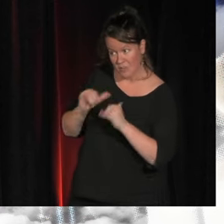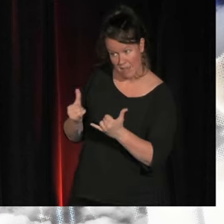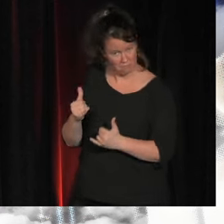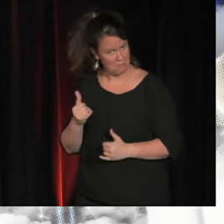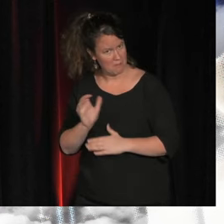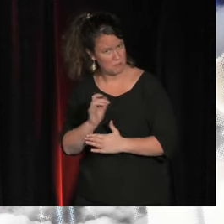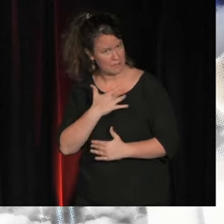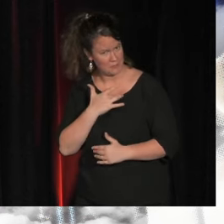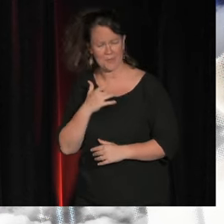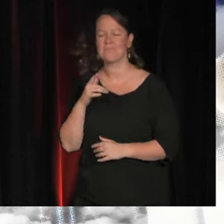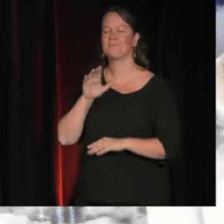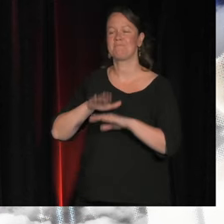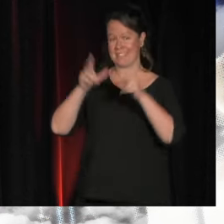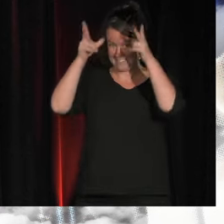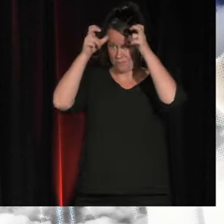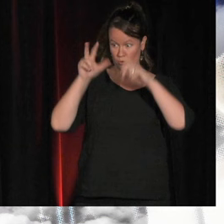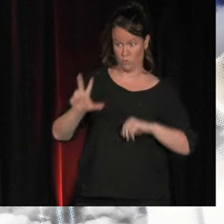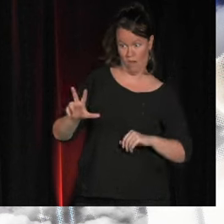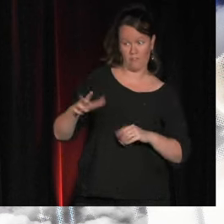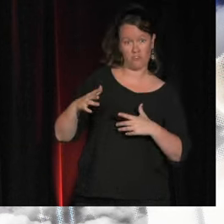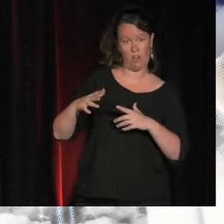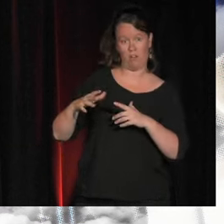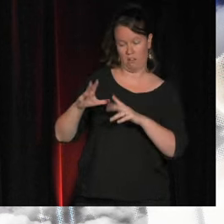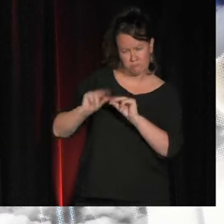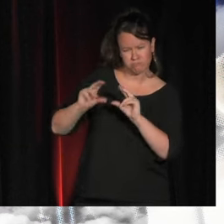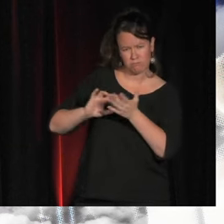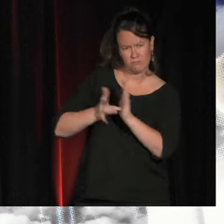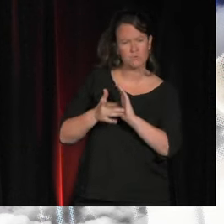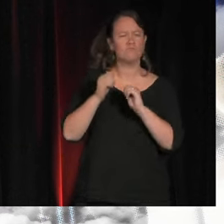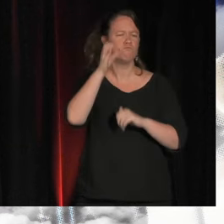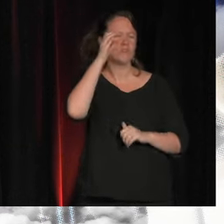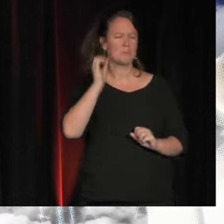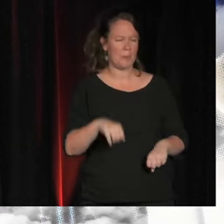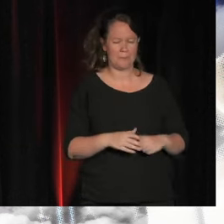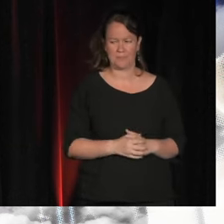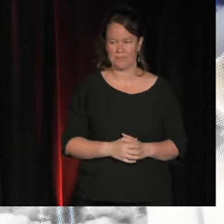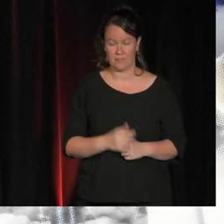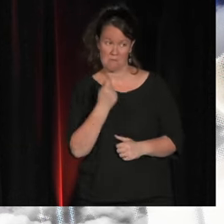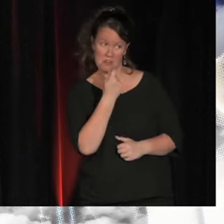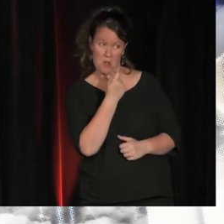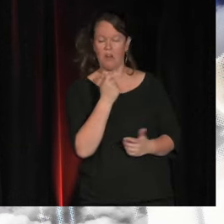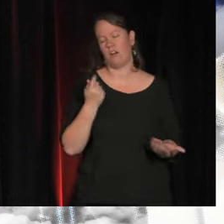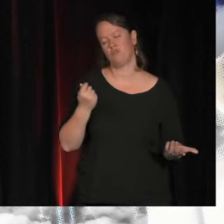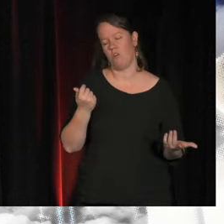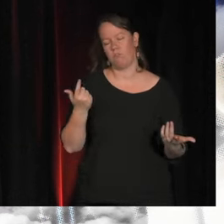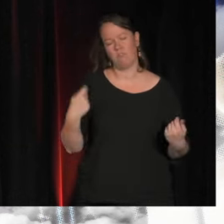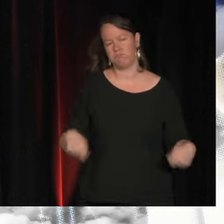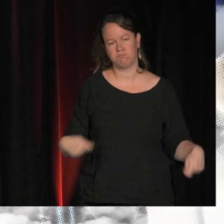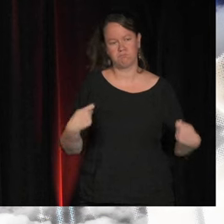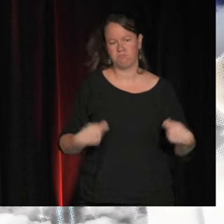On a fait un épisode déjà consacré à Diablo III, donc vous pouvez l'écouter. En revanche, niveau thunes, ça s'est quand même par contre très bien vendu. C'est ça qui est rigolo, c'est que le jeu n'a pas forcément